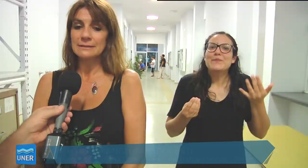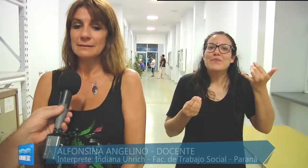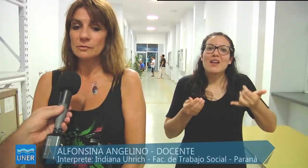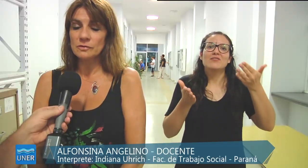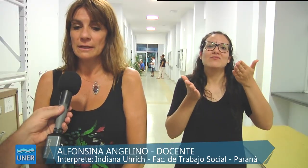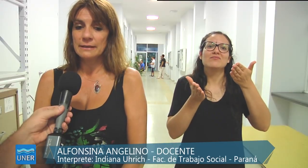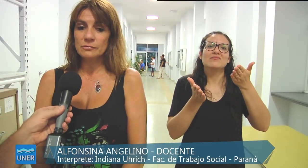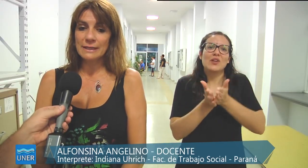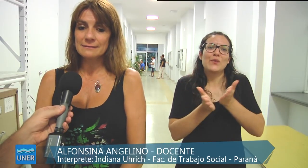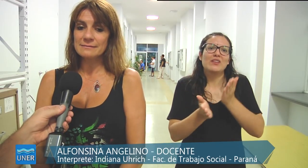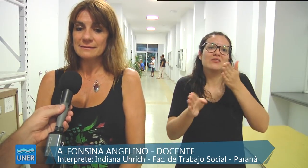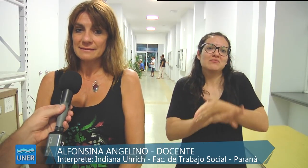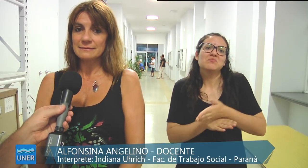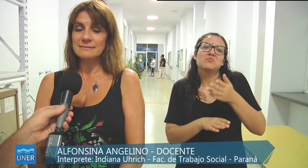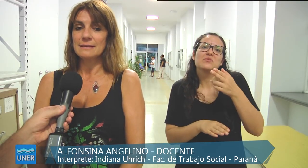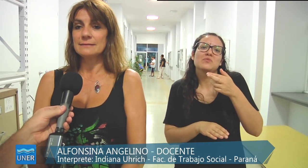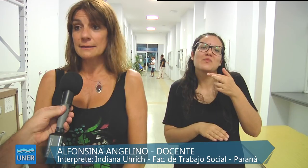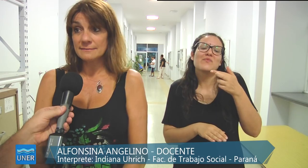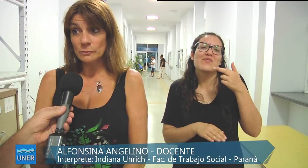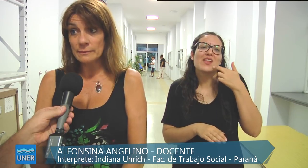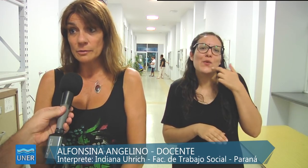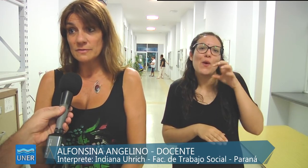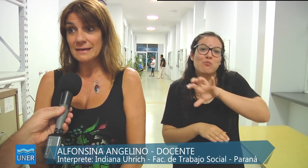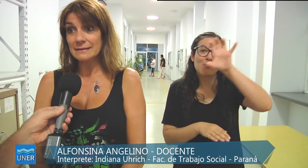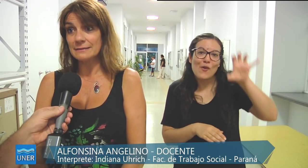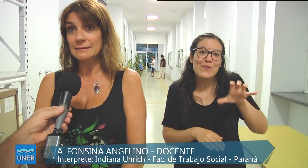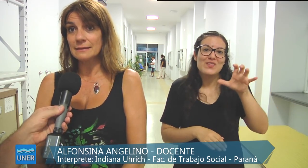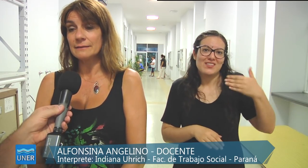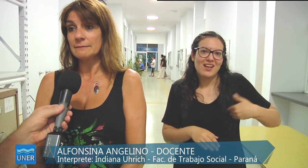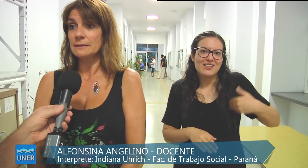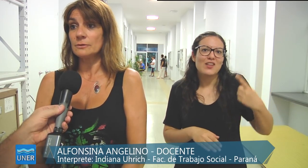Que tenemos estudiantes ingresantes de 19 provincias argentinas que van a venir una